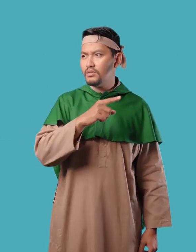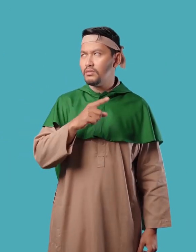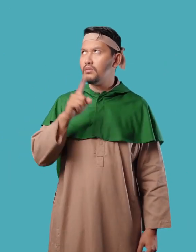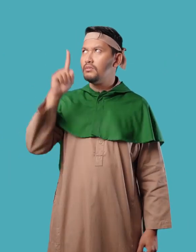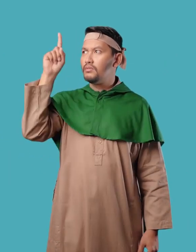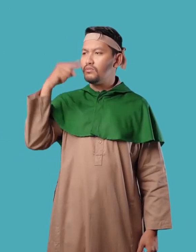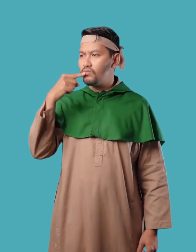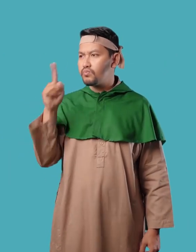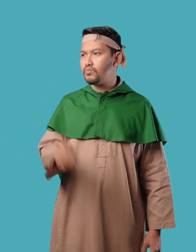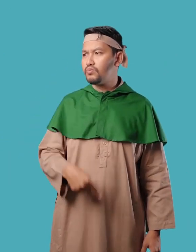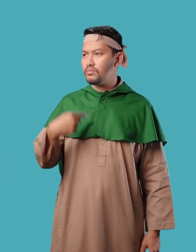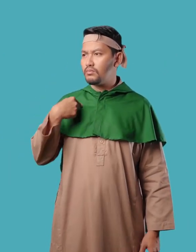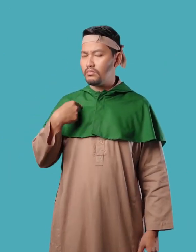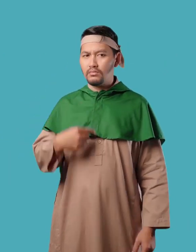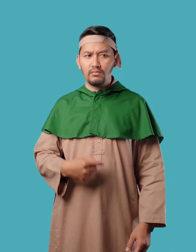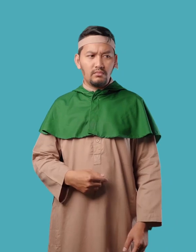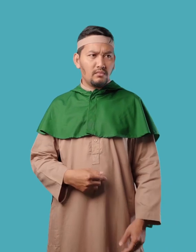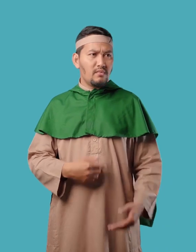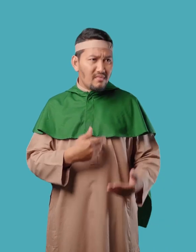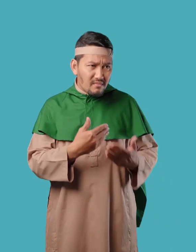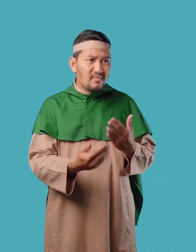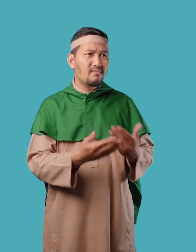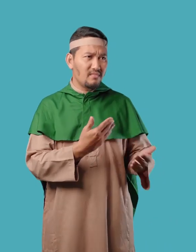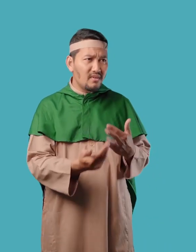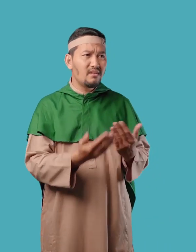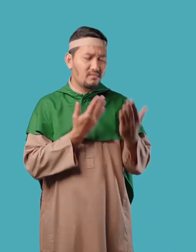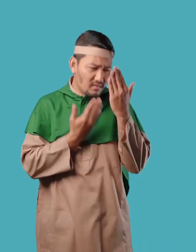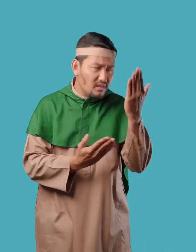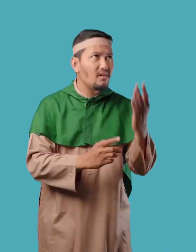Lalu isterinya menjawab," tidak apa-apa, kita harus taat kepada Allah"